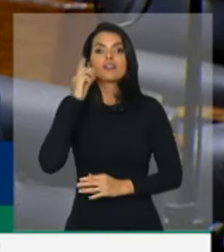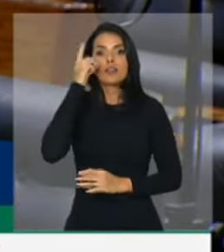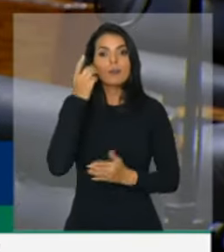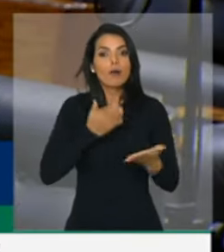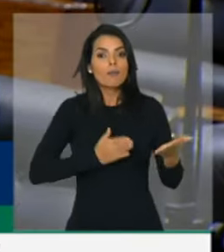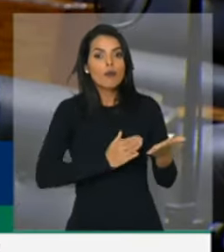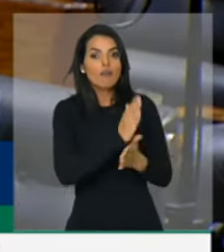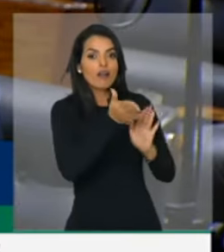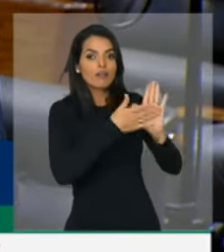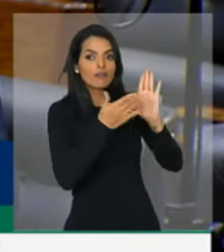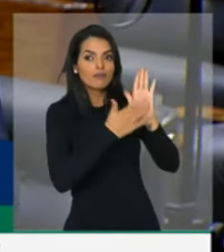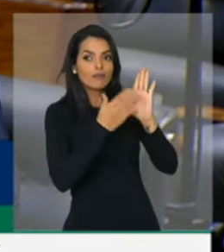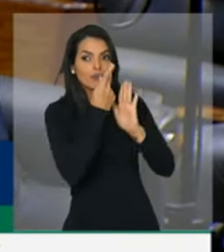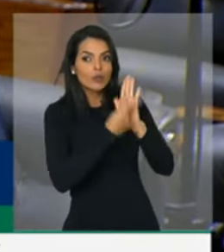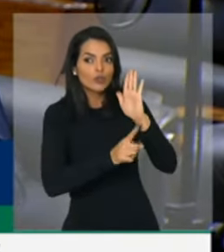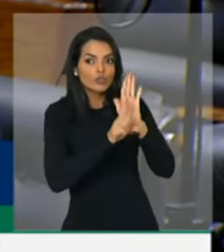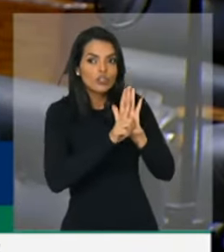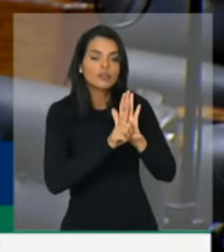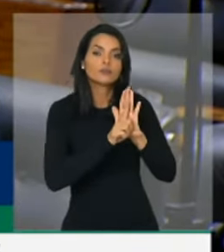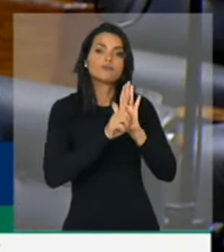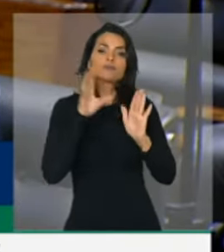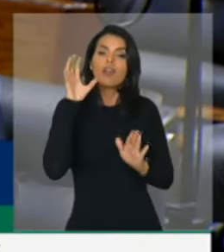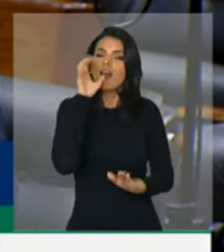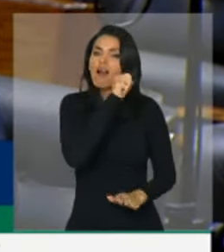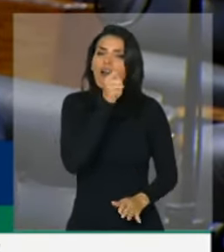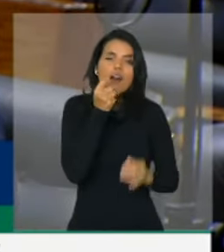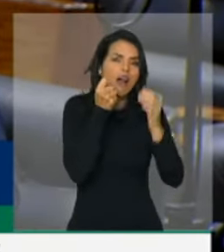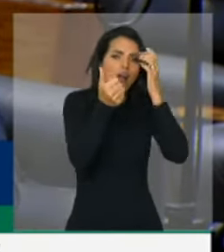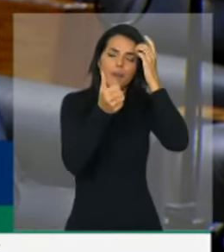PROJETO O MAIS RÁPIDO POSSÍ VEL, QUE A CADA MINUTO, A CADA HORA QUE DISCUTIMOS AQUI, NÓS ESTAMOS CONDENANDO UMA PESSOA